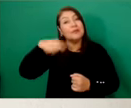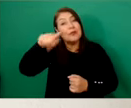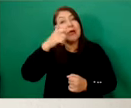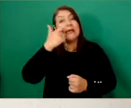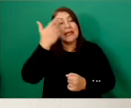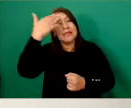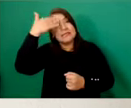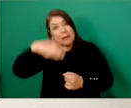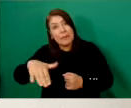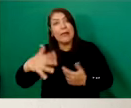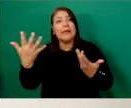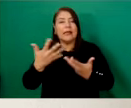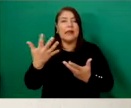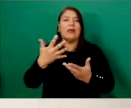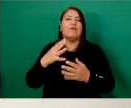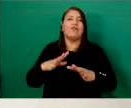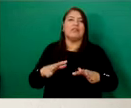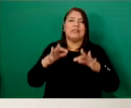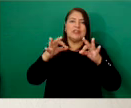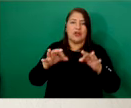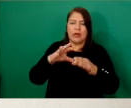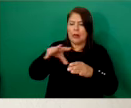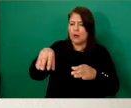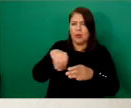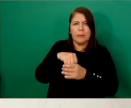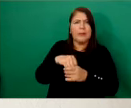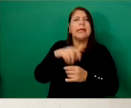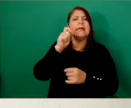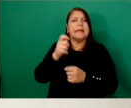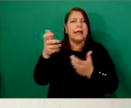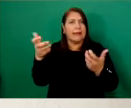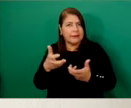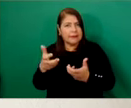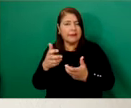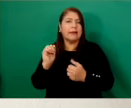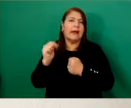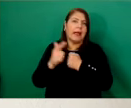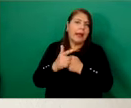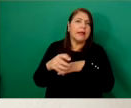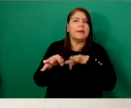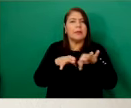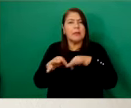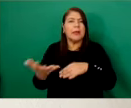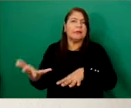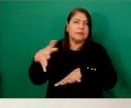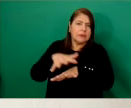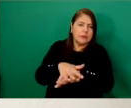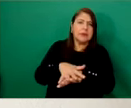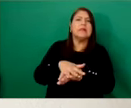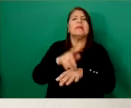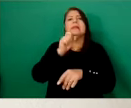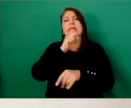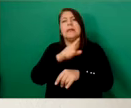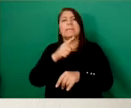Si quieres conocer lo que hace la fundación Incluyeme para la integración laboral y social